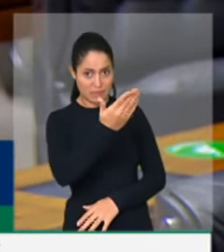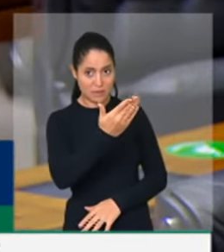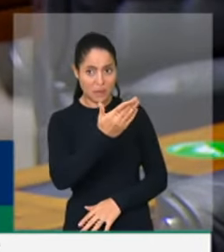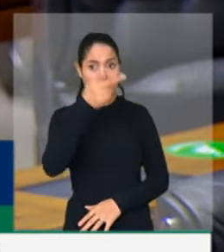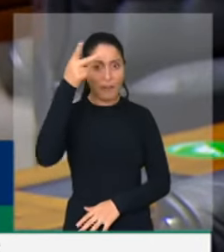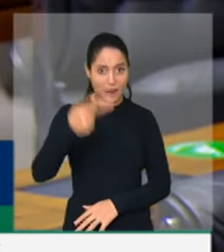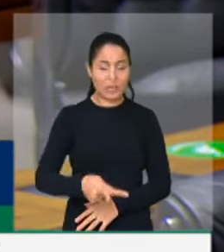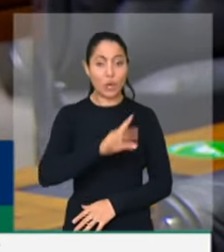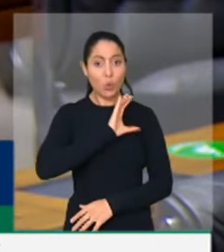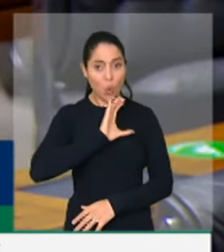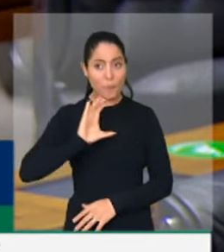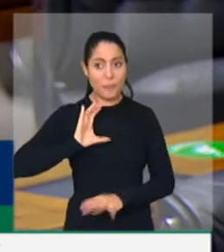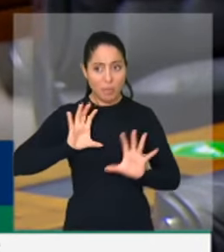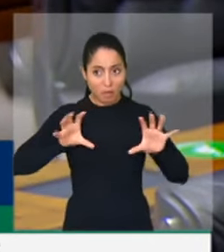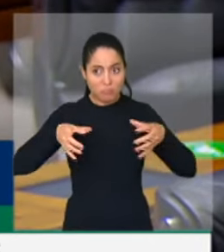DIAS... COMO V.EXA. DISSE... NÃO VOTA NENHUMA REFORMA,